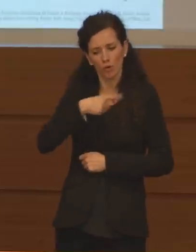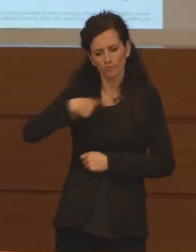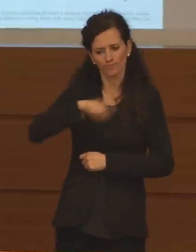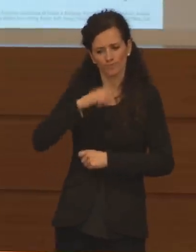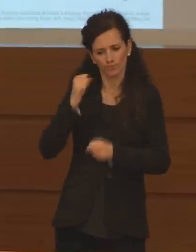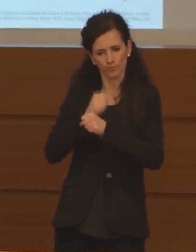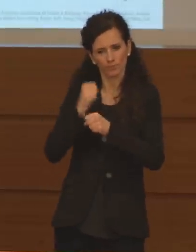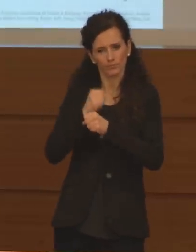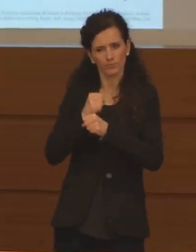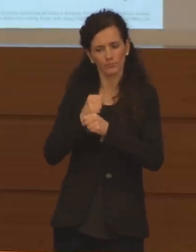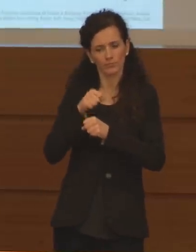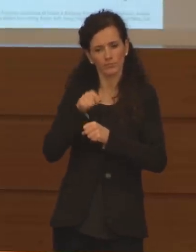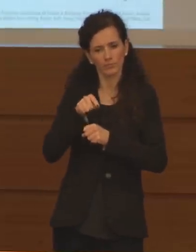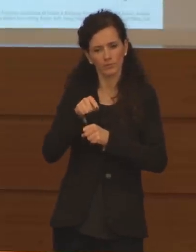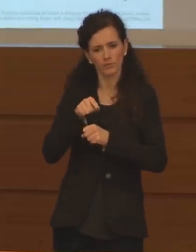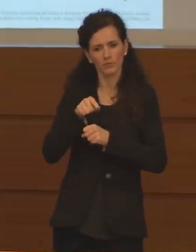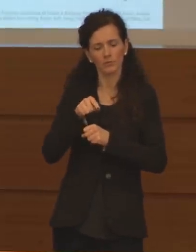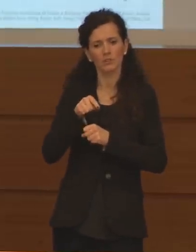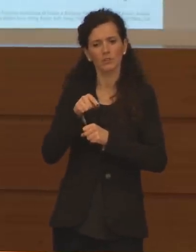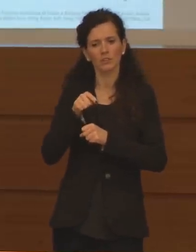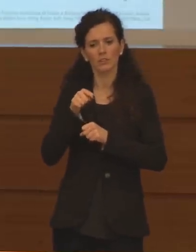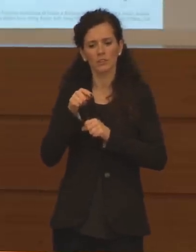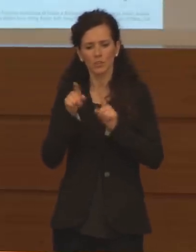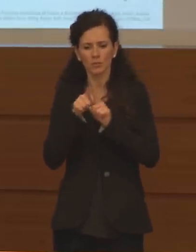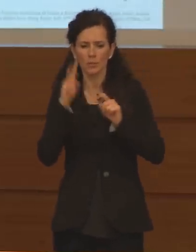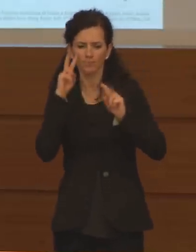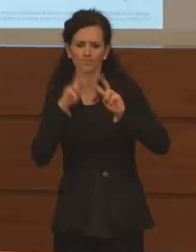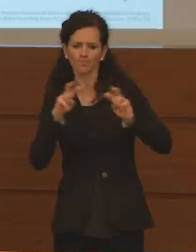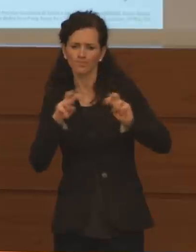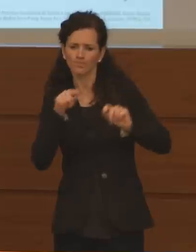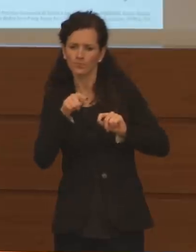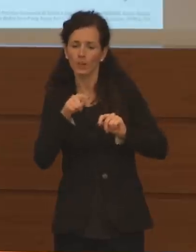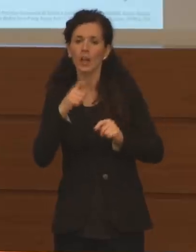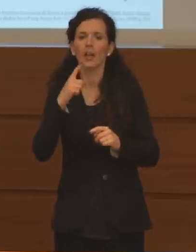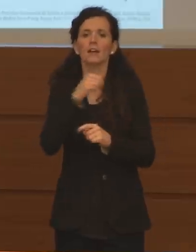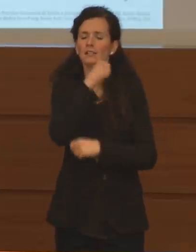retrospettivo ma anche prospettico abbiamo bisogno di raccogliere i dati e